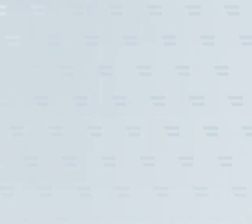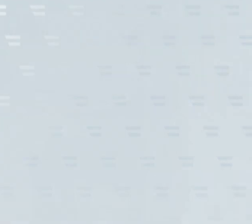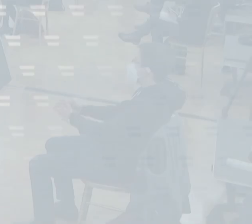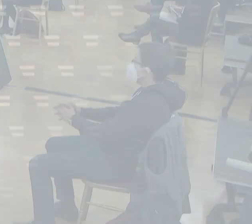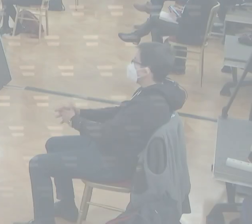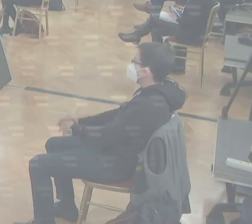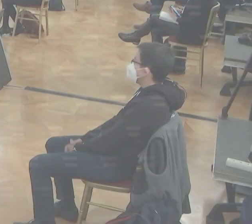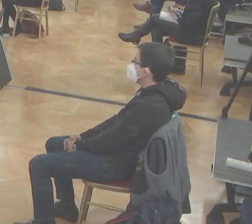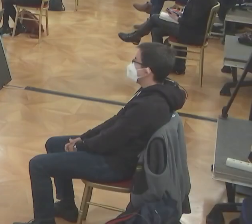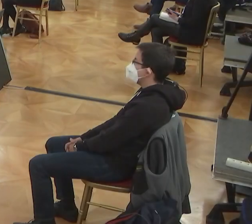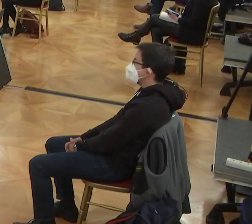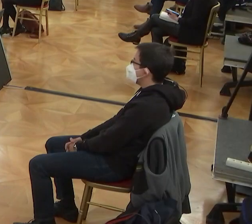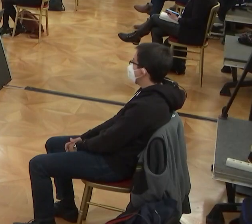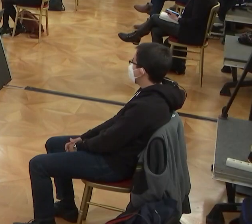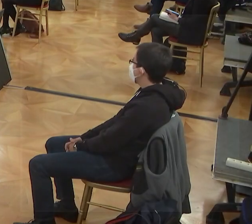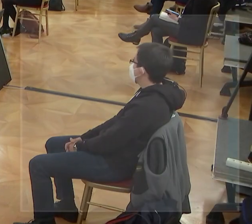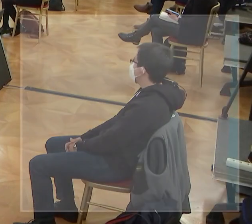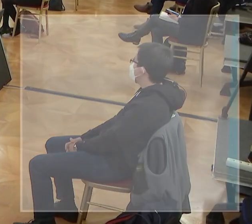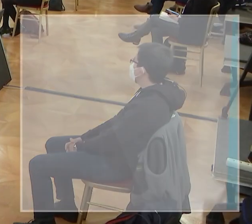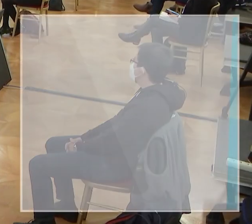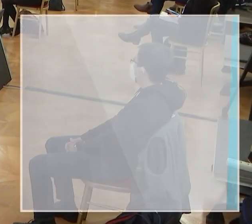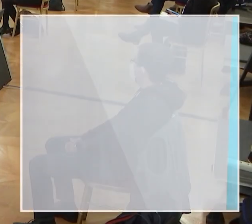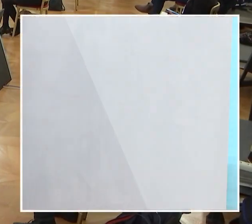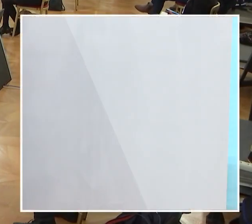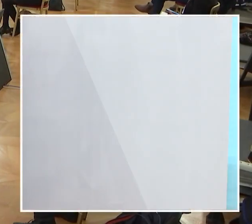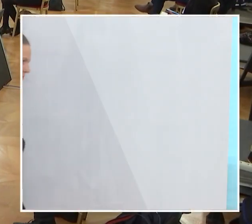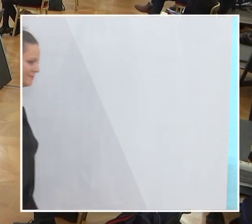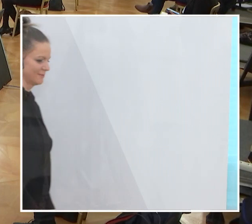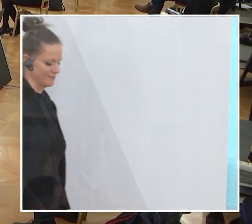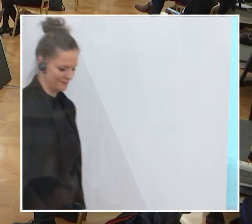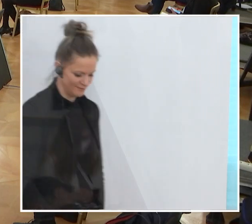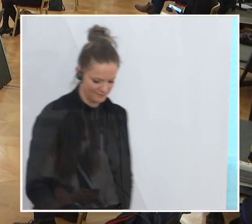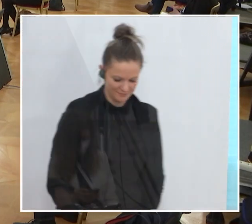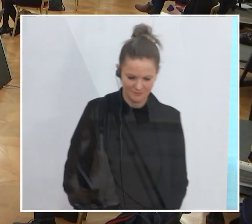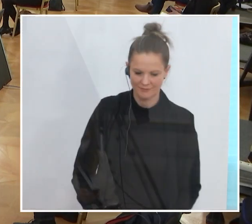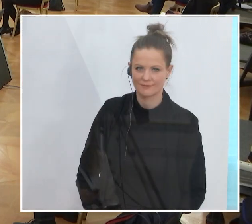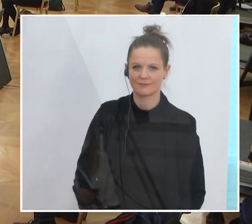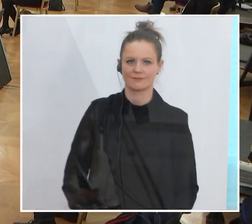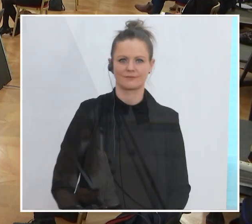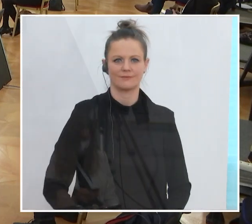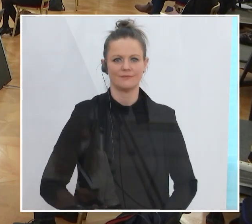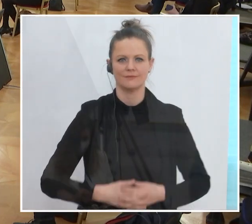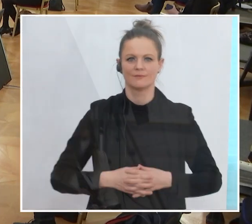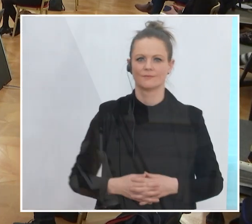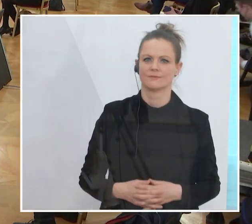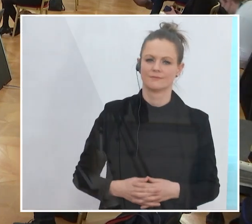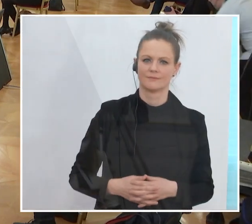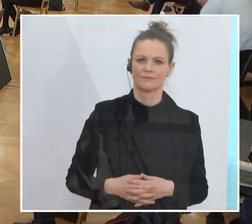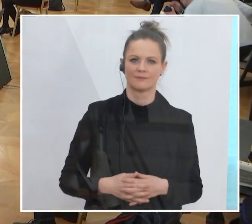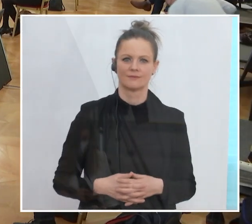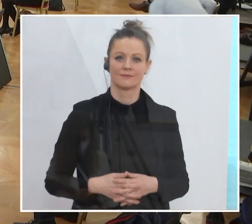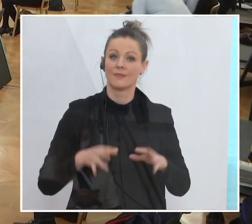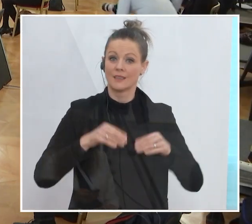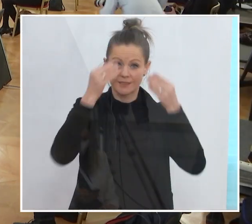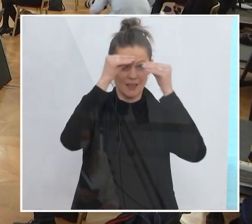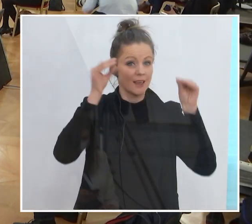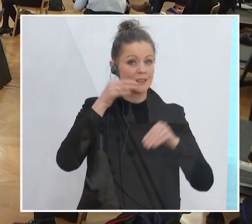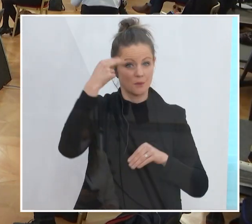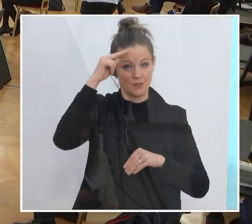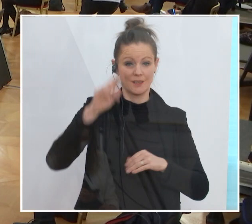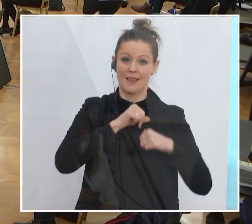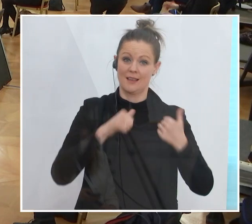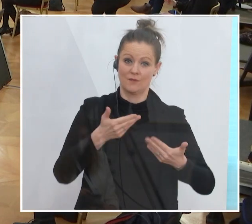Sehr geehrte Damen und Herren! Herzlich willkommen beim Pressefoyer nach dem